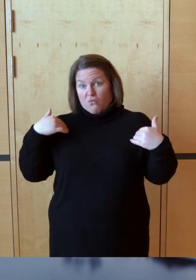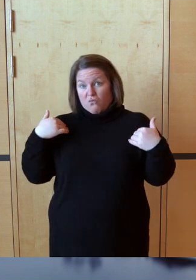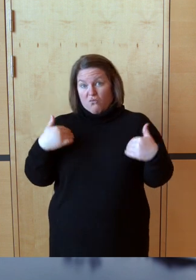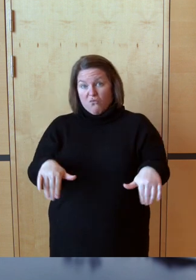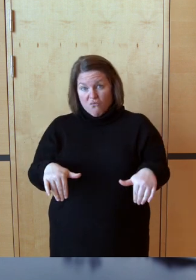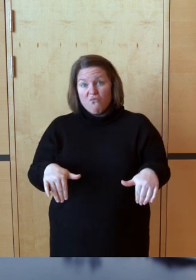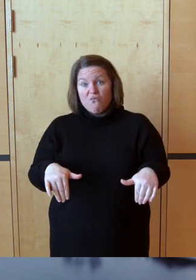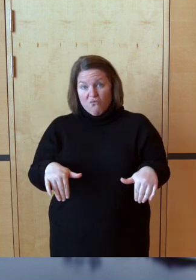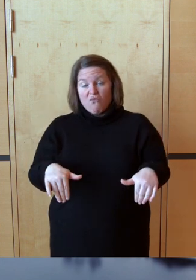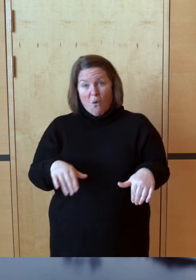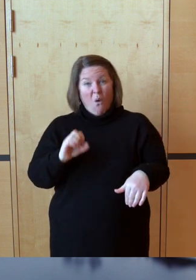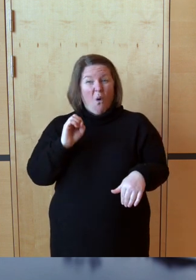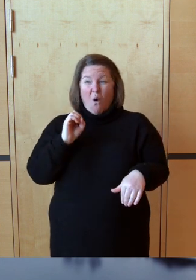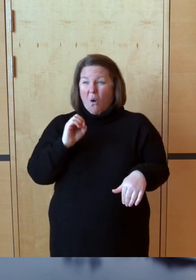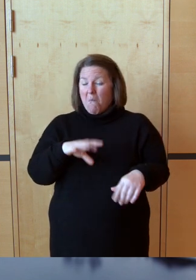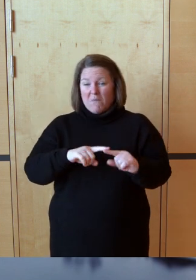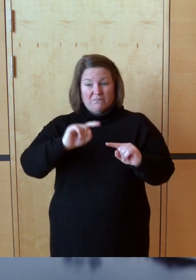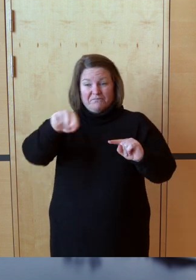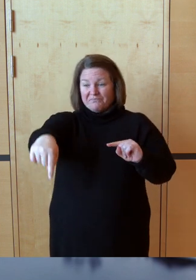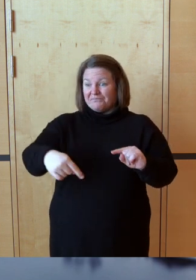Viktigt att Räddningstjänsten är där i tid